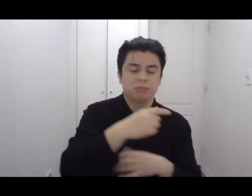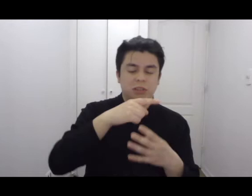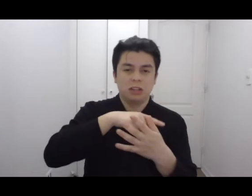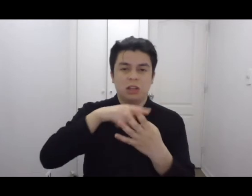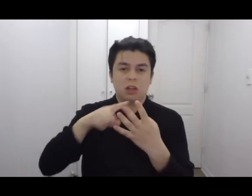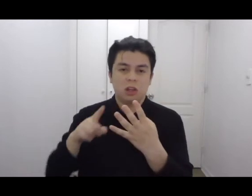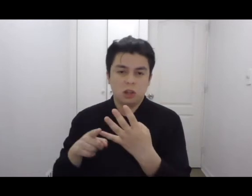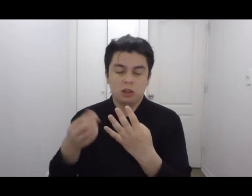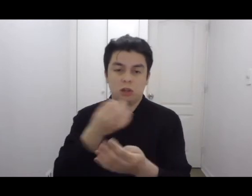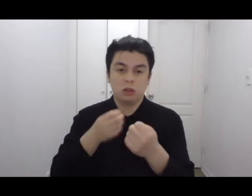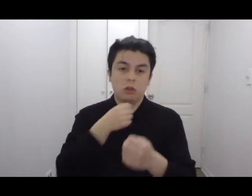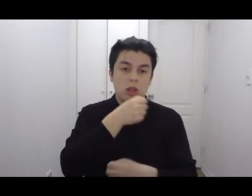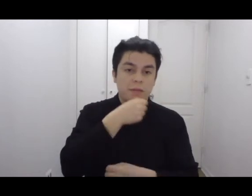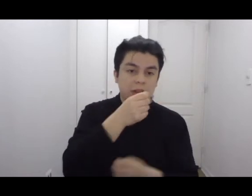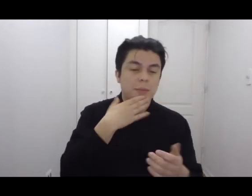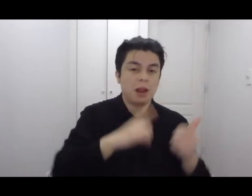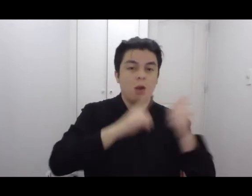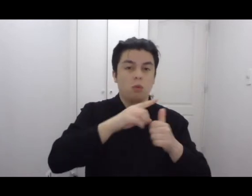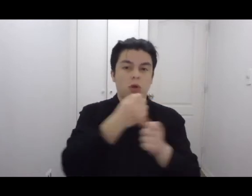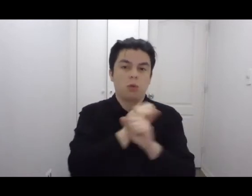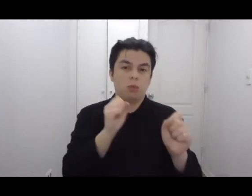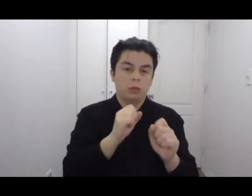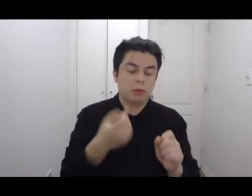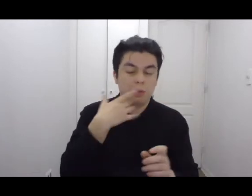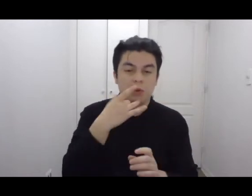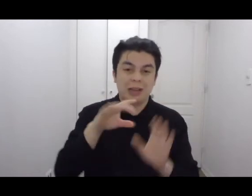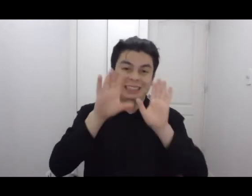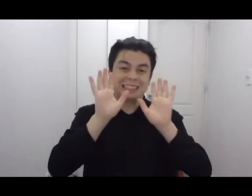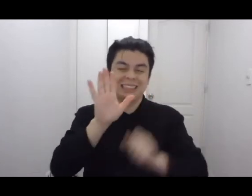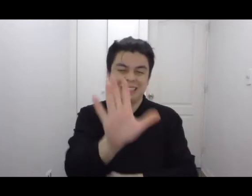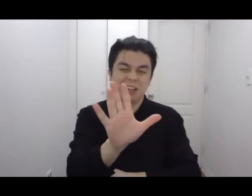que contactamos que entrevistamos y los que no pudimos entrevistar son cinco capítulos